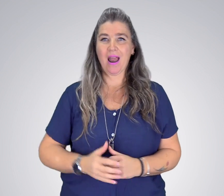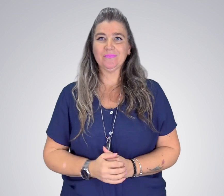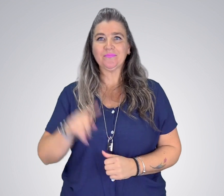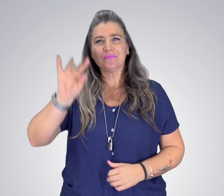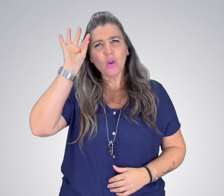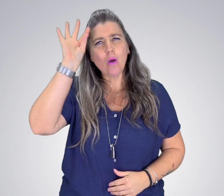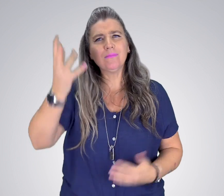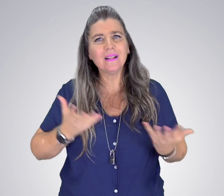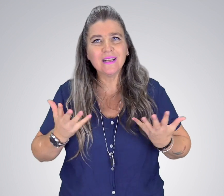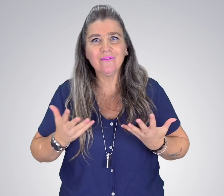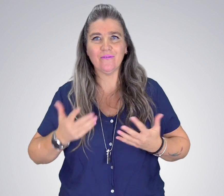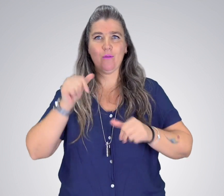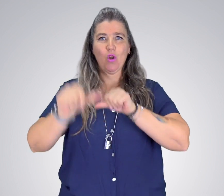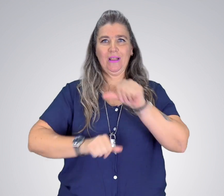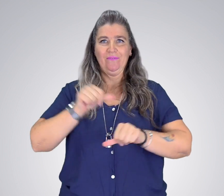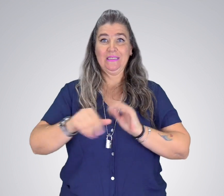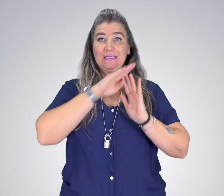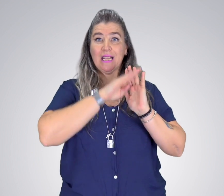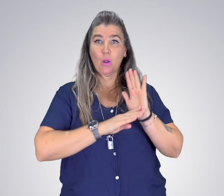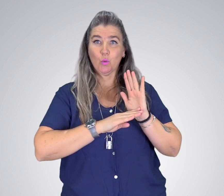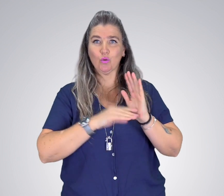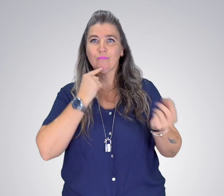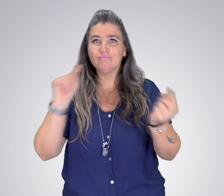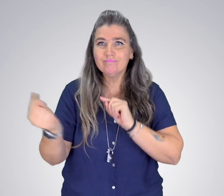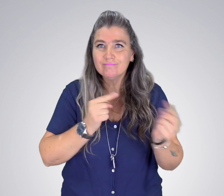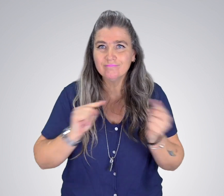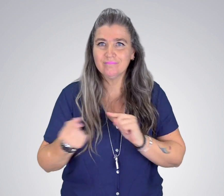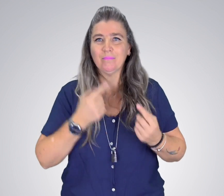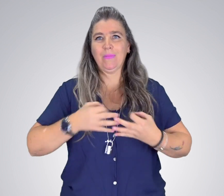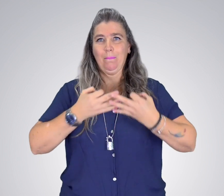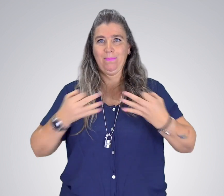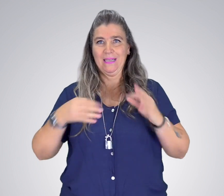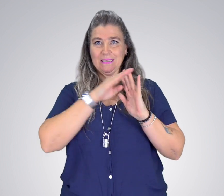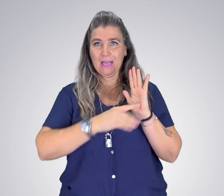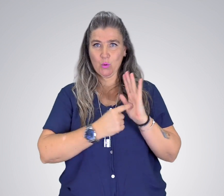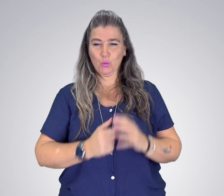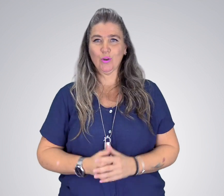per discutere sulle proposte di modifiche dello Statuto.